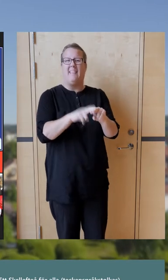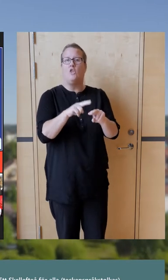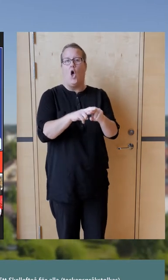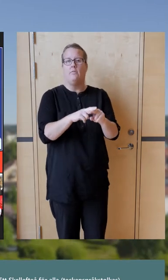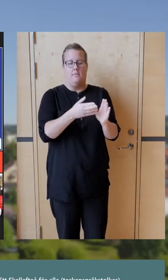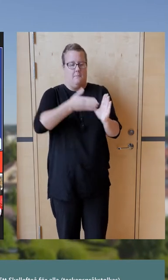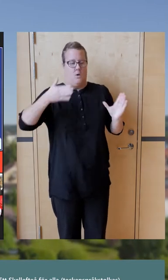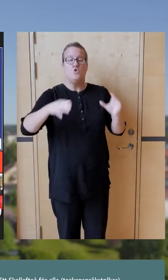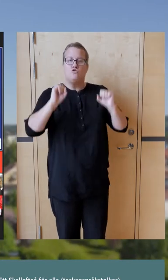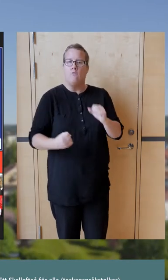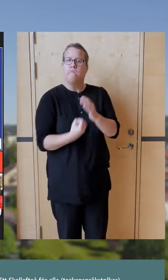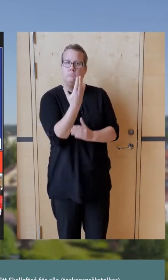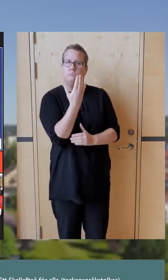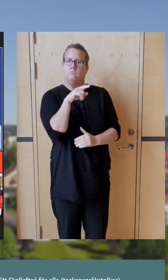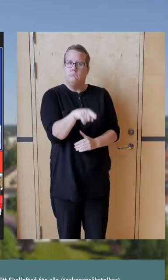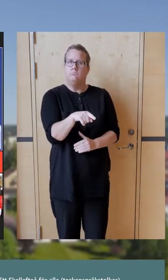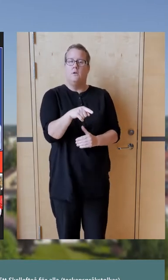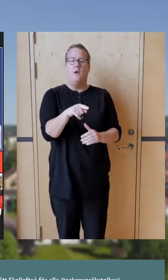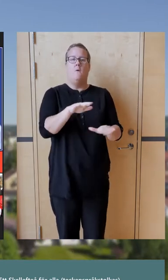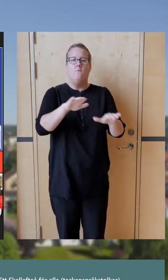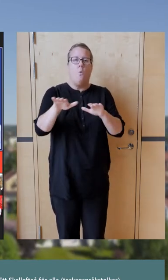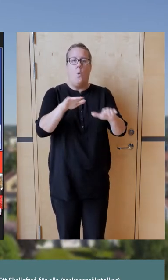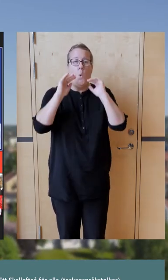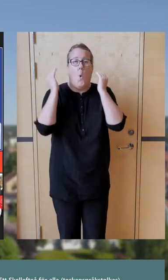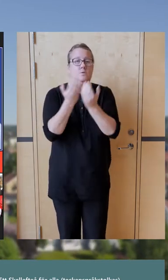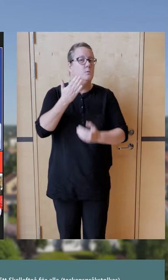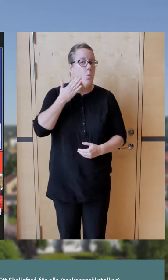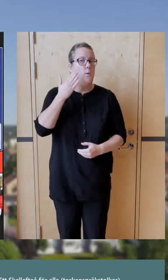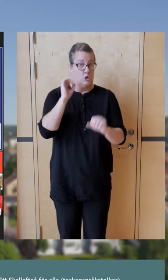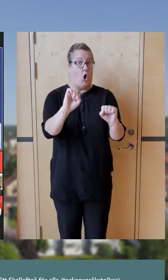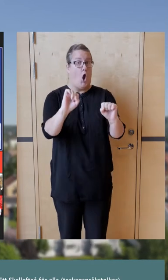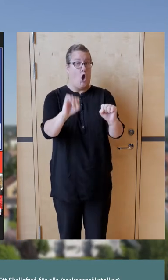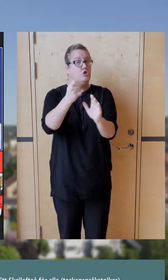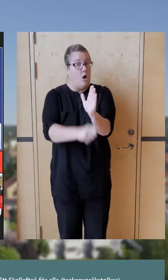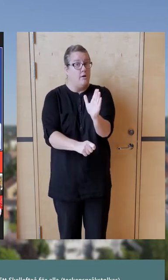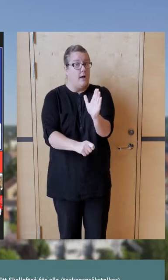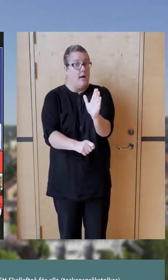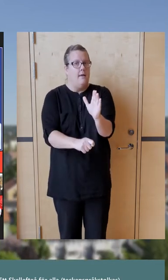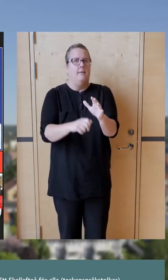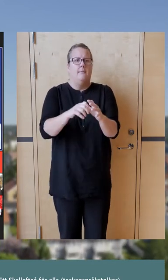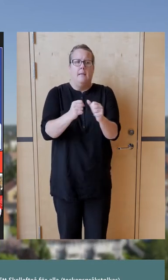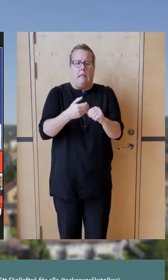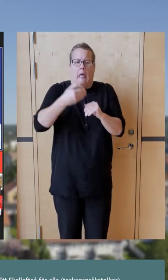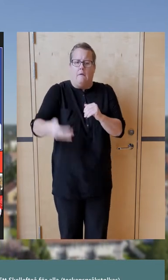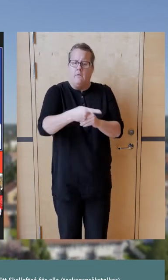Vård och omsorgsboende Därefter har jag turerna varit många